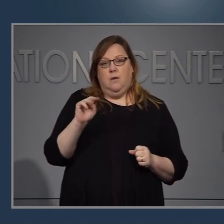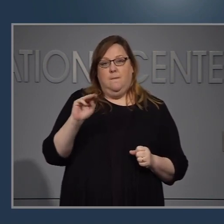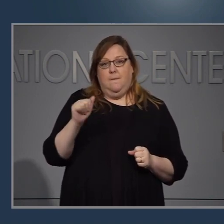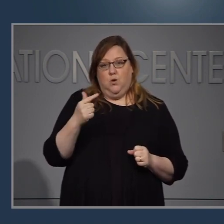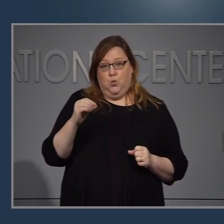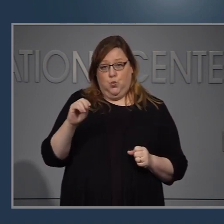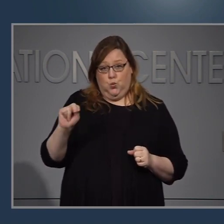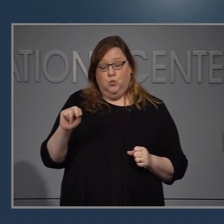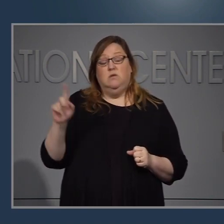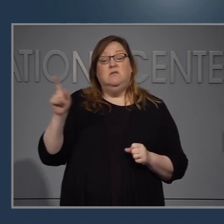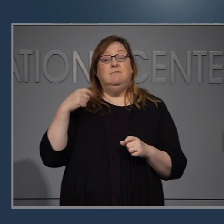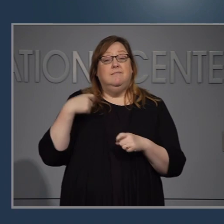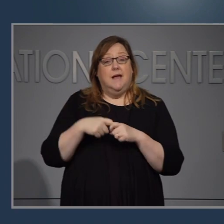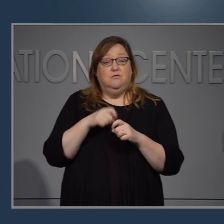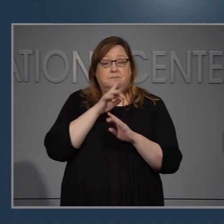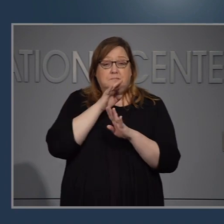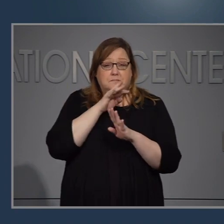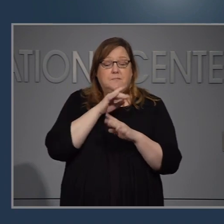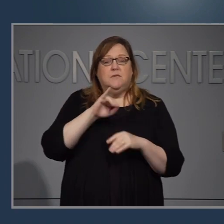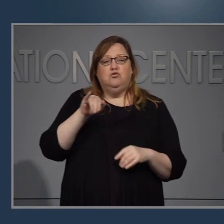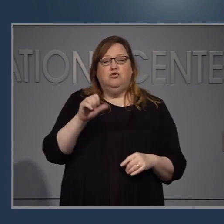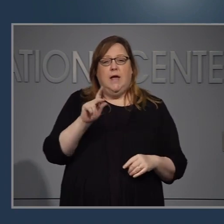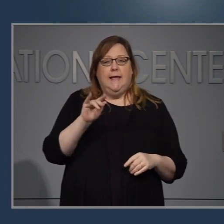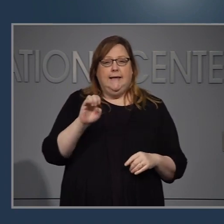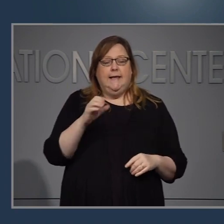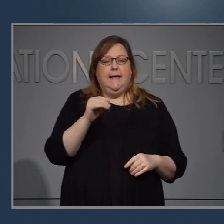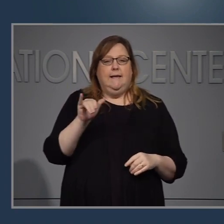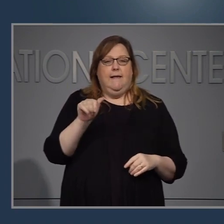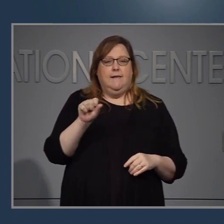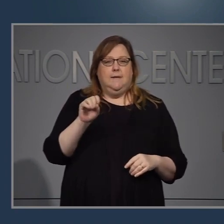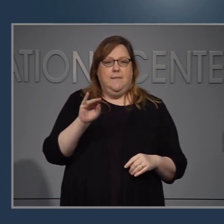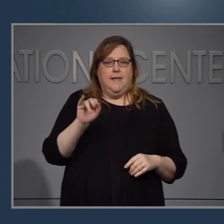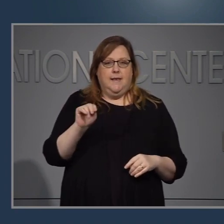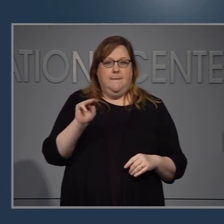encuentran las intérpretes Jackie dichas me metí diez, muy inicial, con las cifras